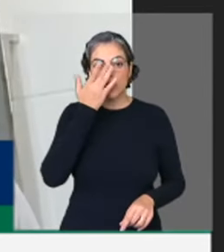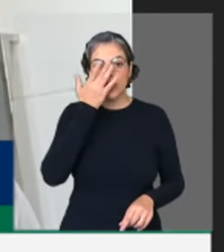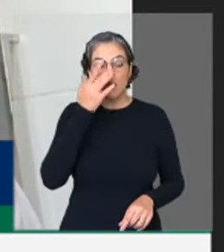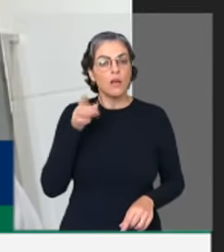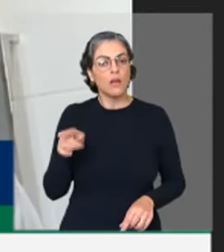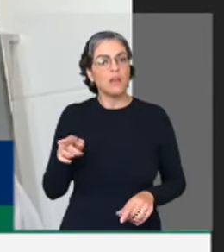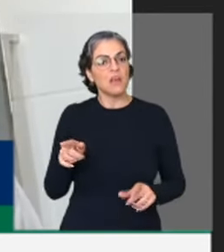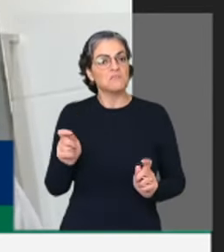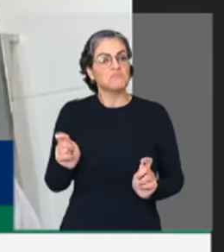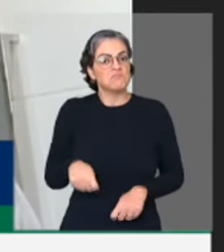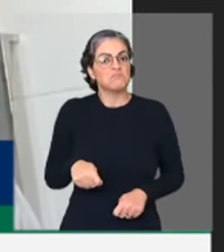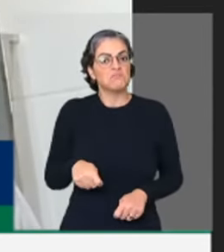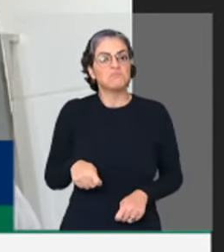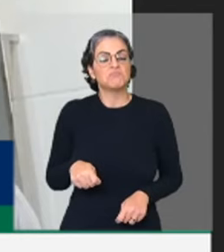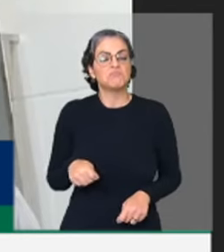UNIVERSITÁRIO... FALANDO...